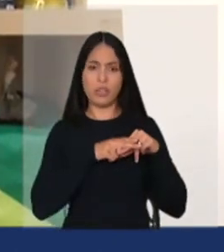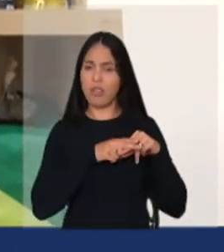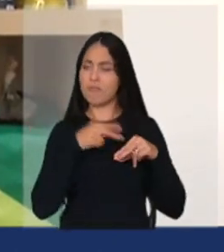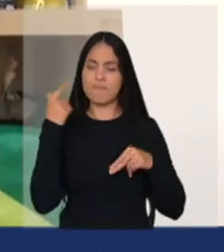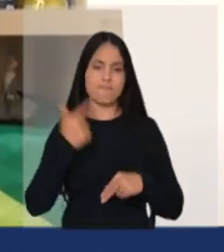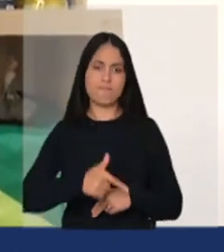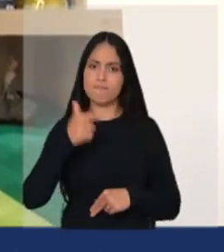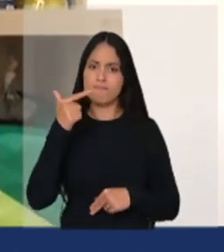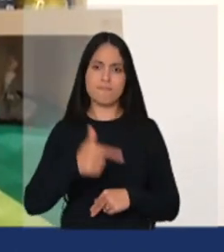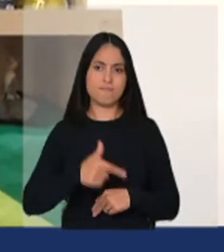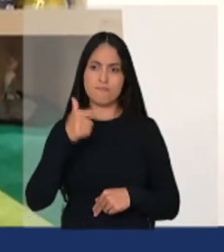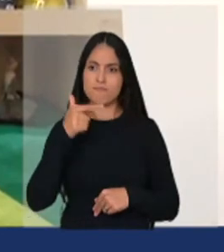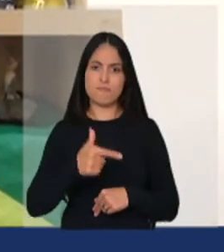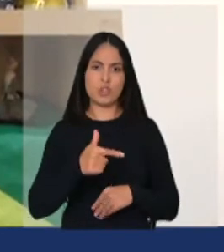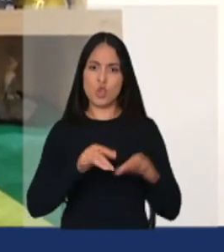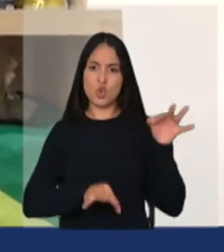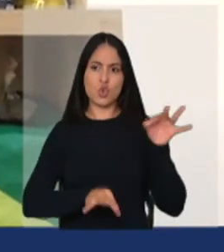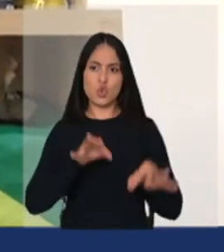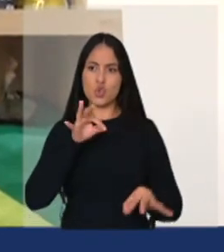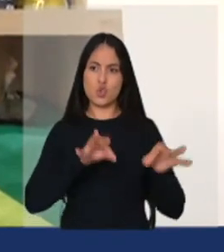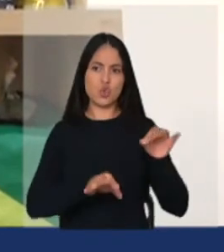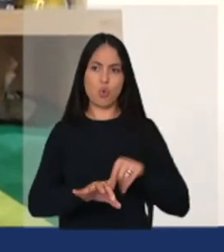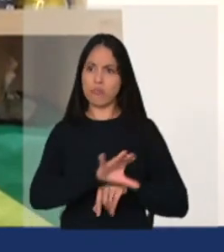FALAR QUEM CONSTITUIÇÃO, AH QUE SAUDADES DAQUELA CONSTITUIÇÃO FEDERAL QUE EU ESTUDEI, NO MEU PRIMEIRO ANO